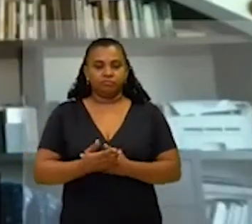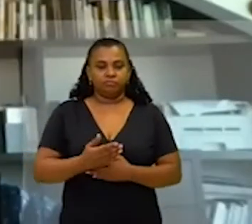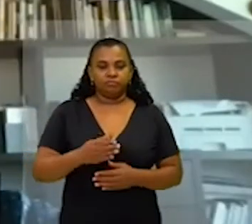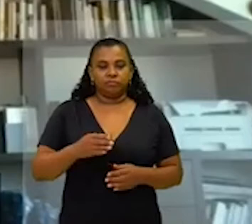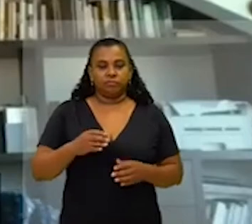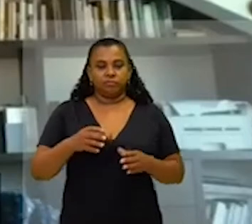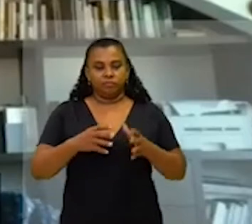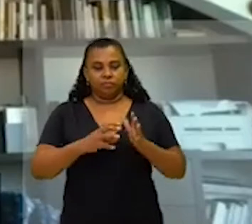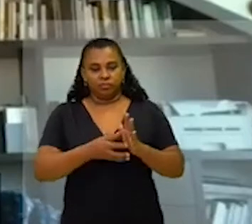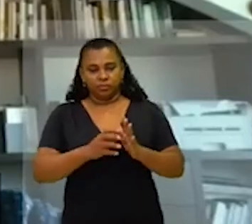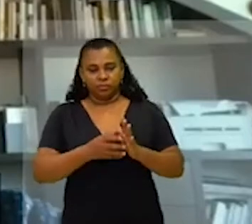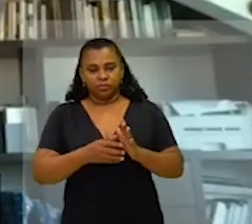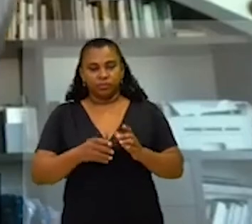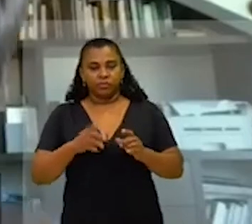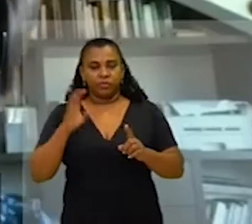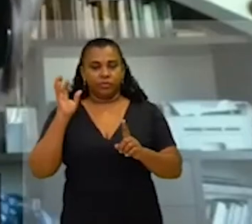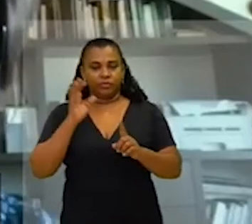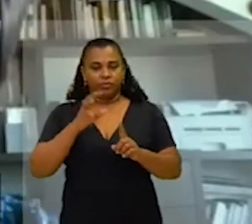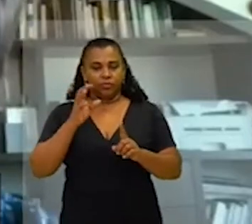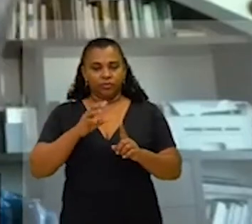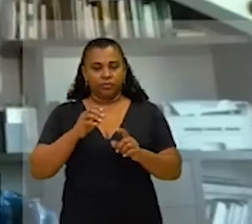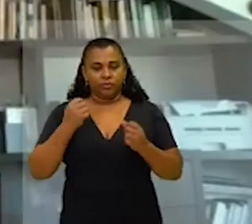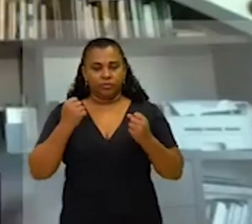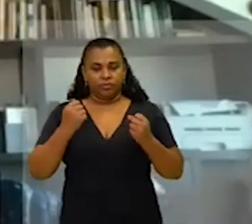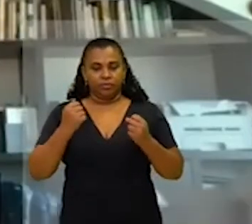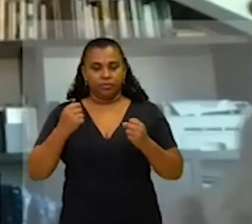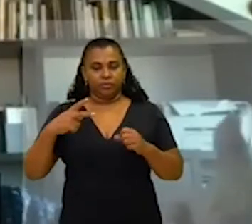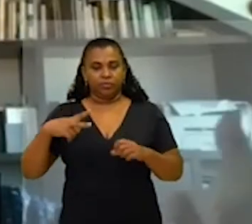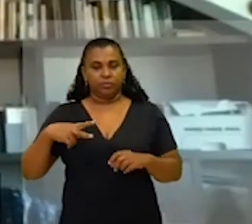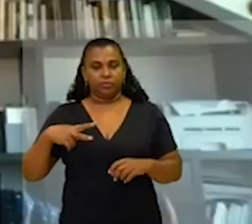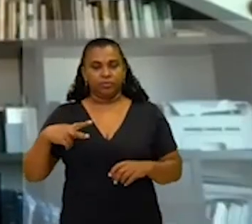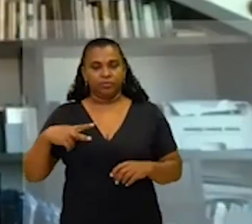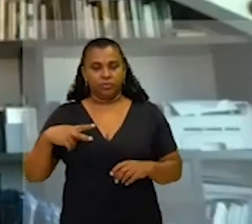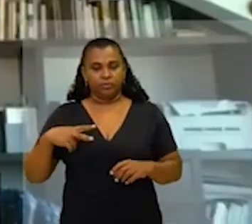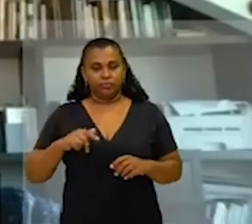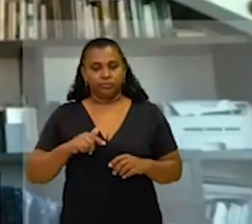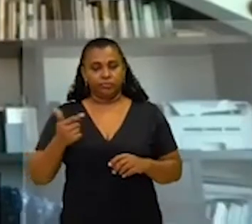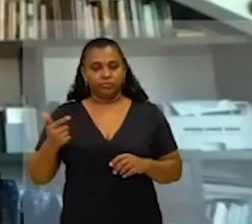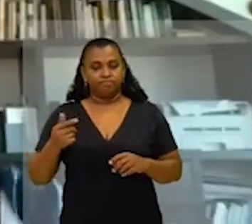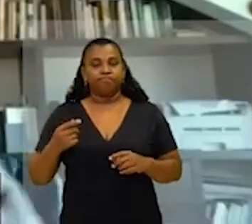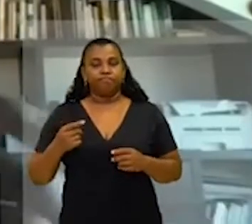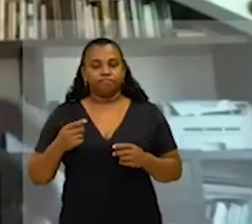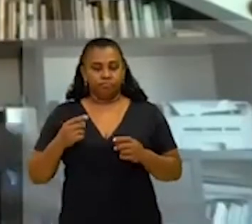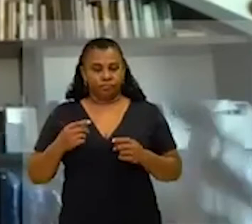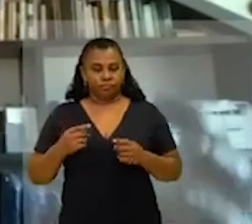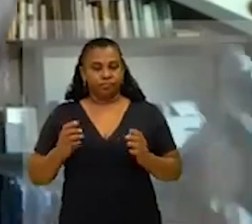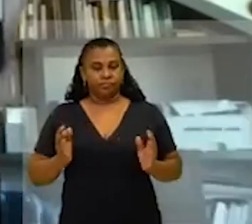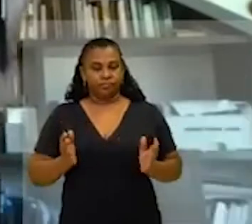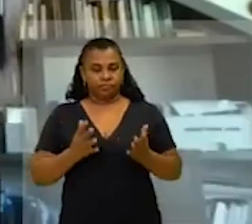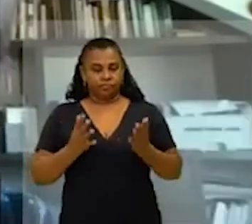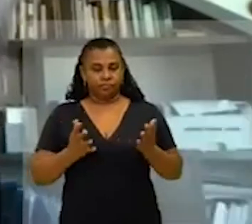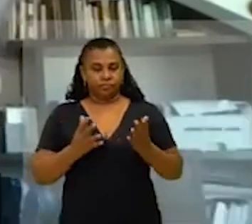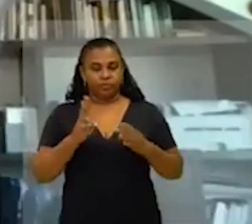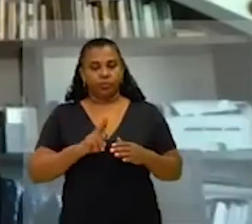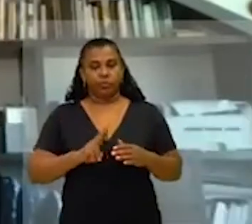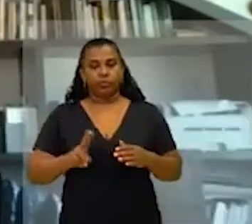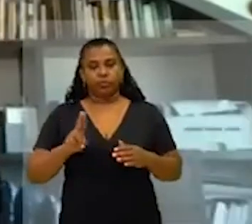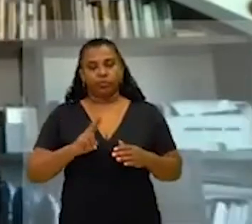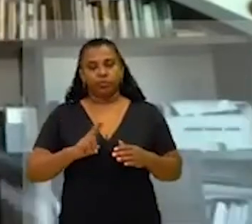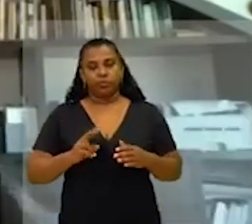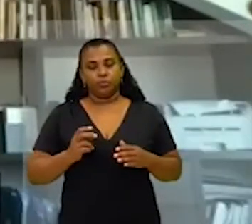influências do poder entregar pronto defende-se que o uso de recursos públicos em abundância